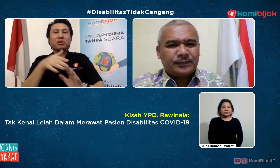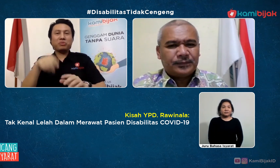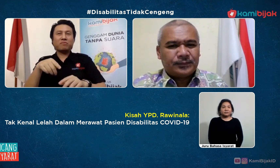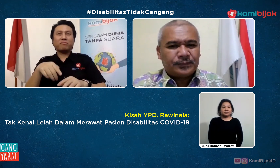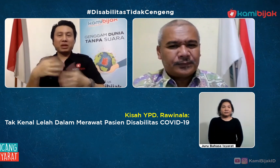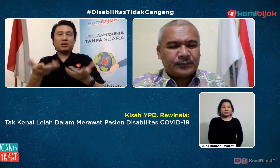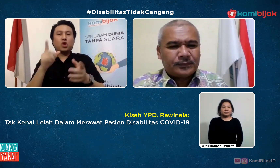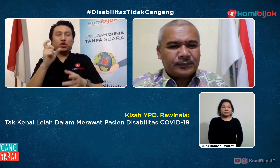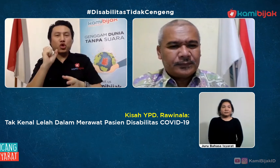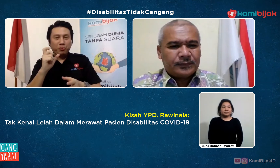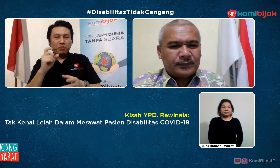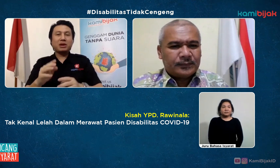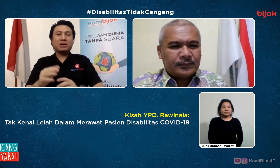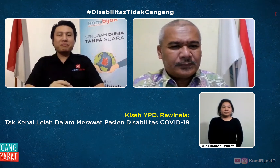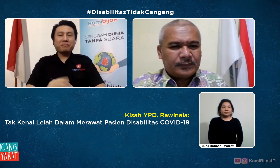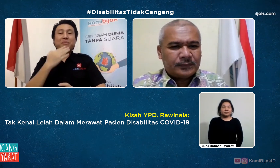Sudah cukup ya.